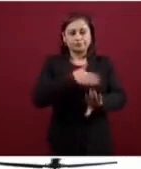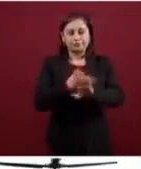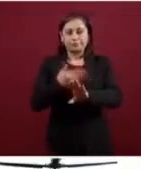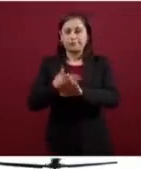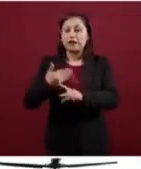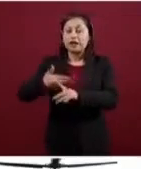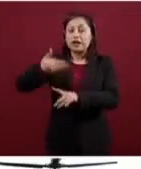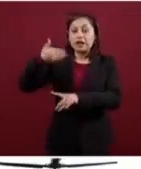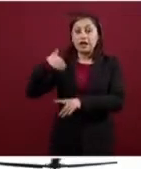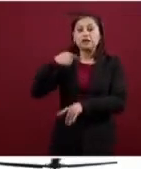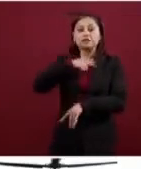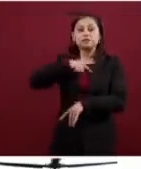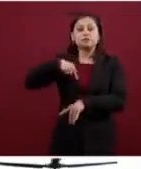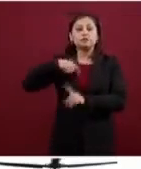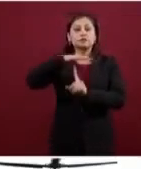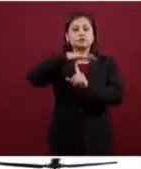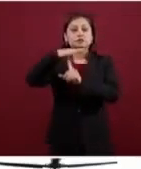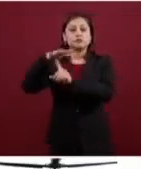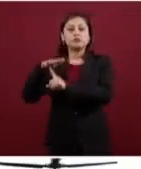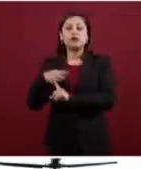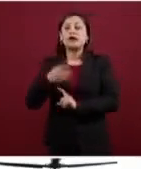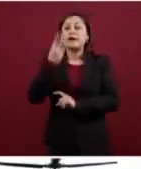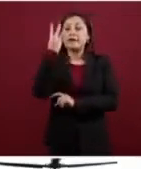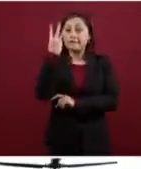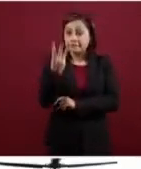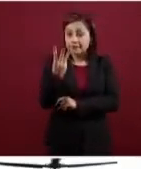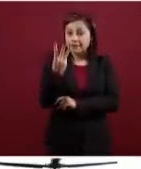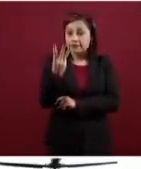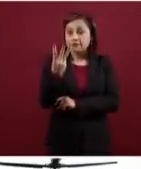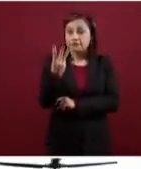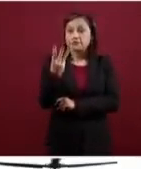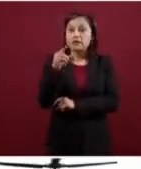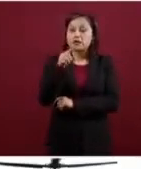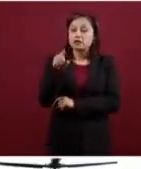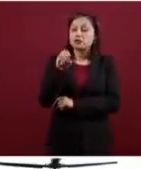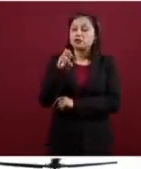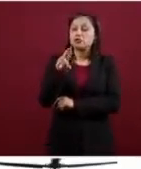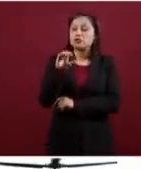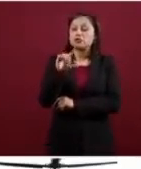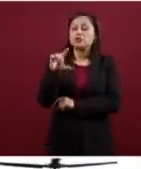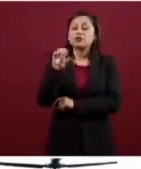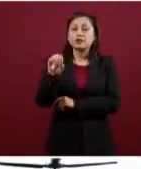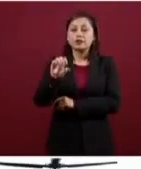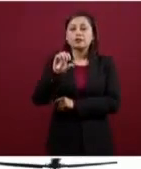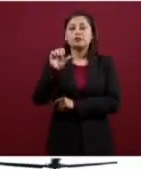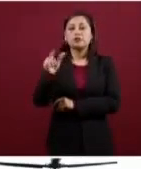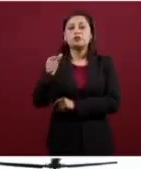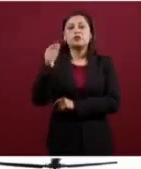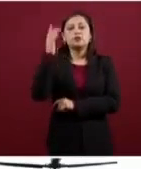Tres helicópteros en la base de operaciones de El Zorrillo, en San José del Llano teníamos